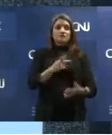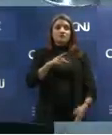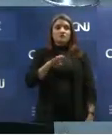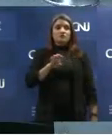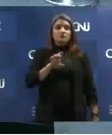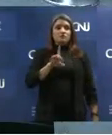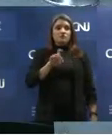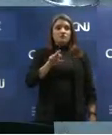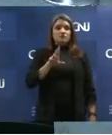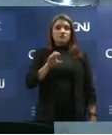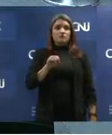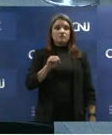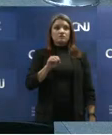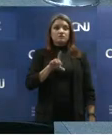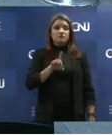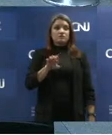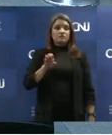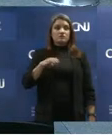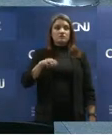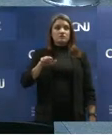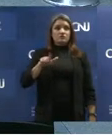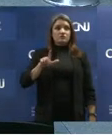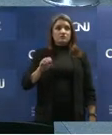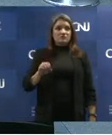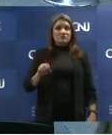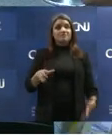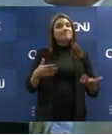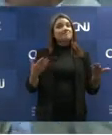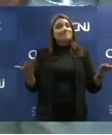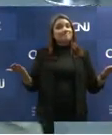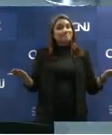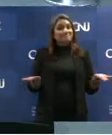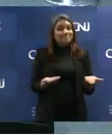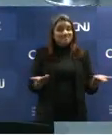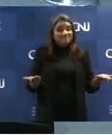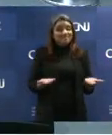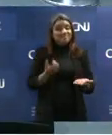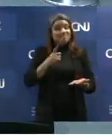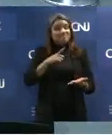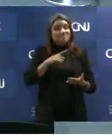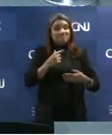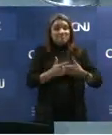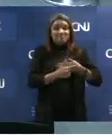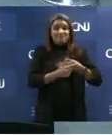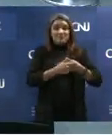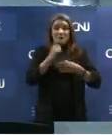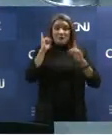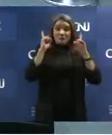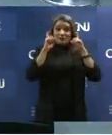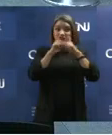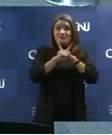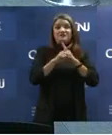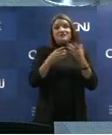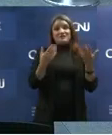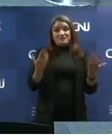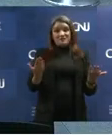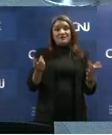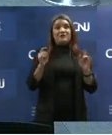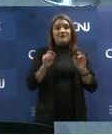A mim hoje cabe me a mais difícil missão, que é de sentido a minha curtíssima e competente corregedora,